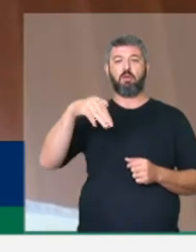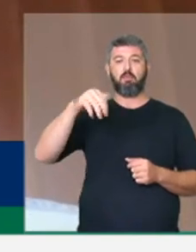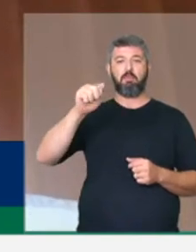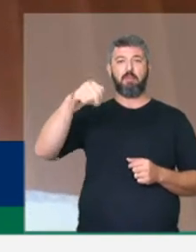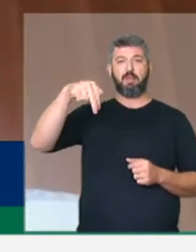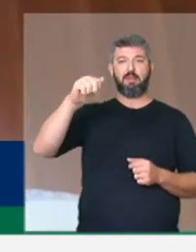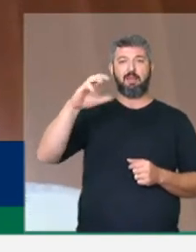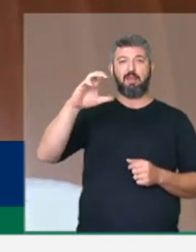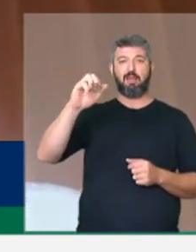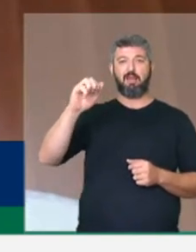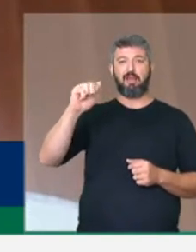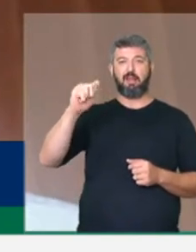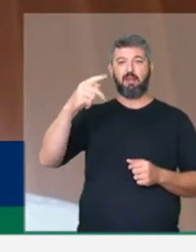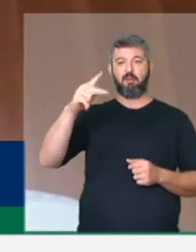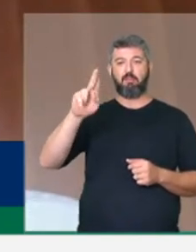SAIU ESSE CÁLCULO MÁGICO DE QUE A EMPRESA DEVE PAGAR SÓ